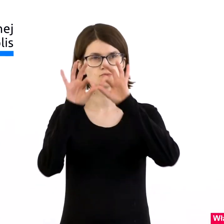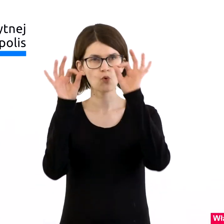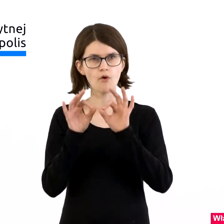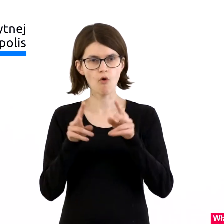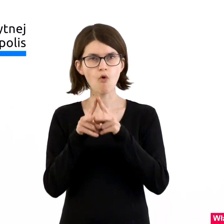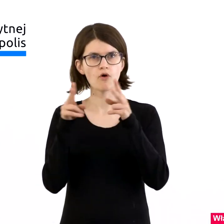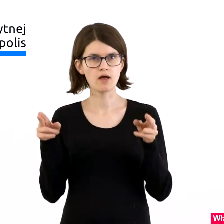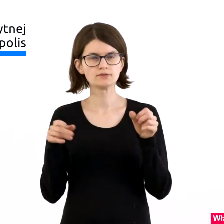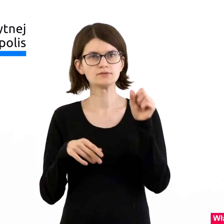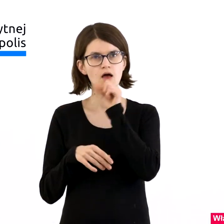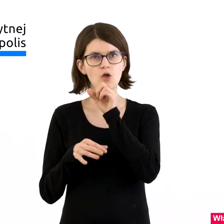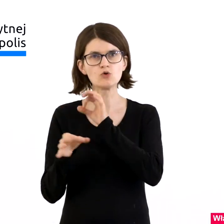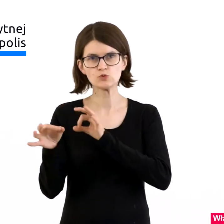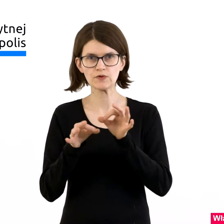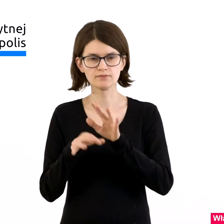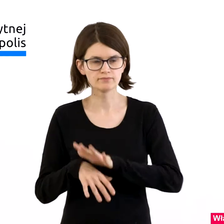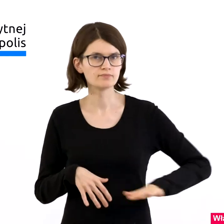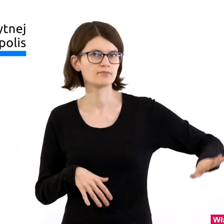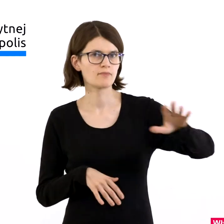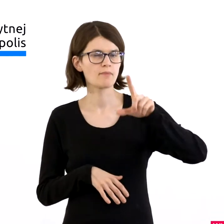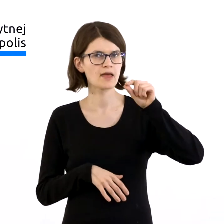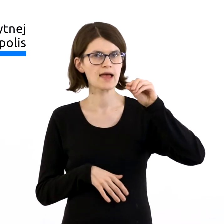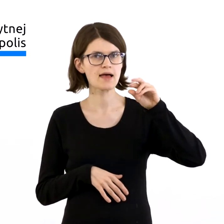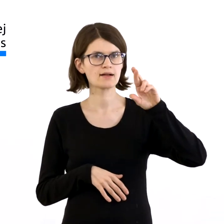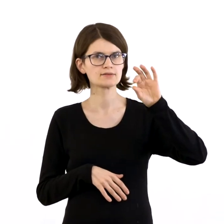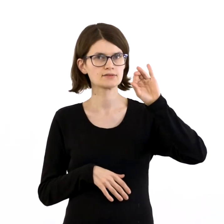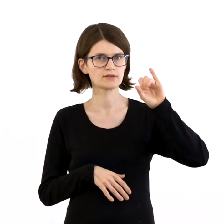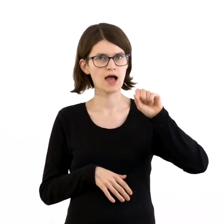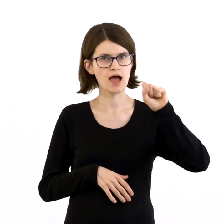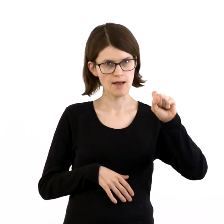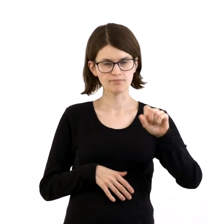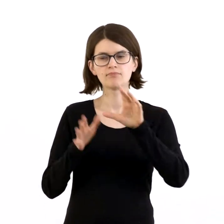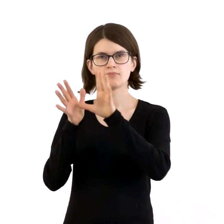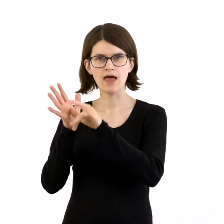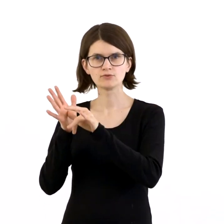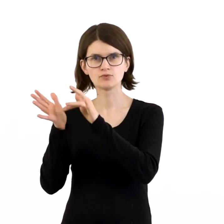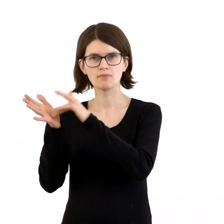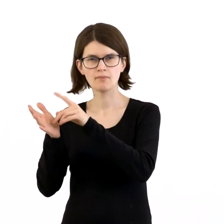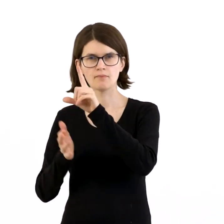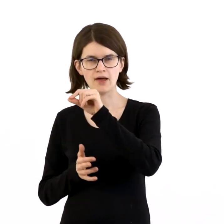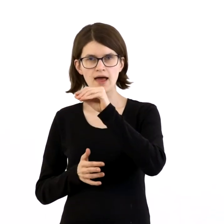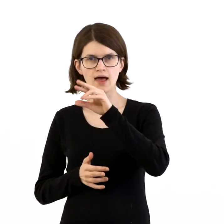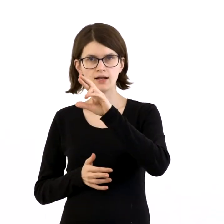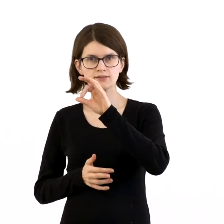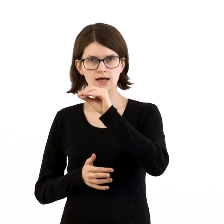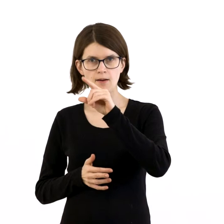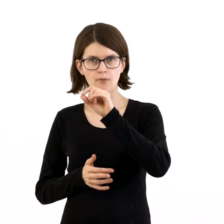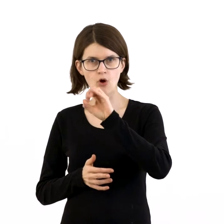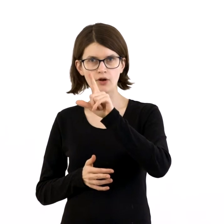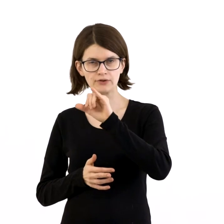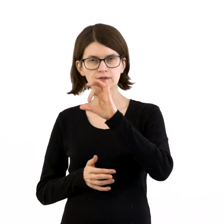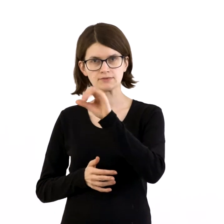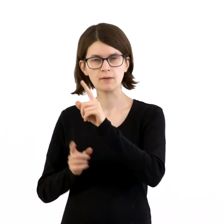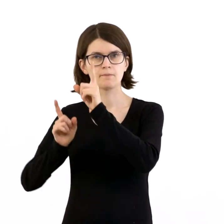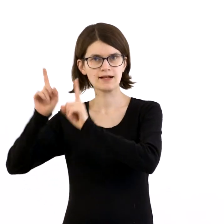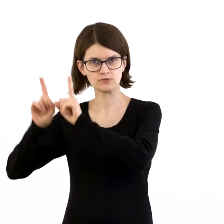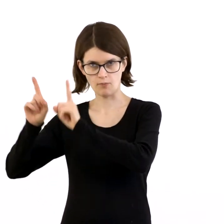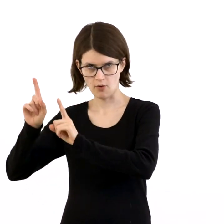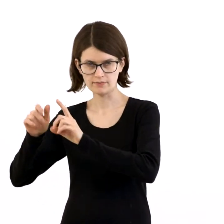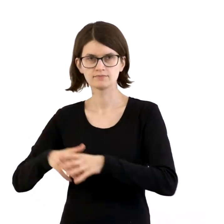Sztuka starożytnej Persji i Persepolis